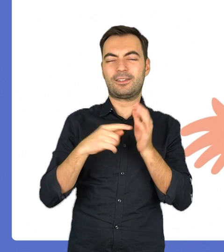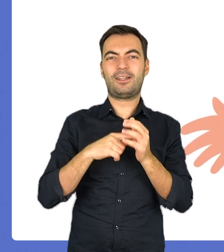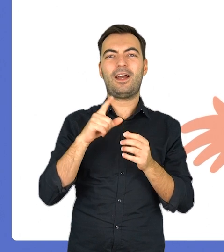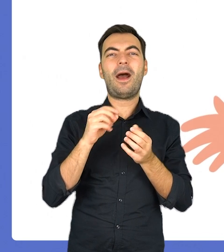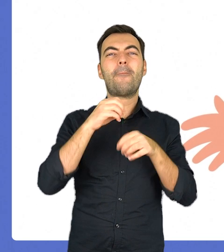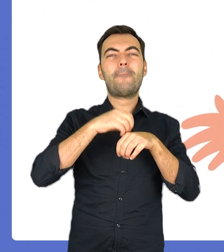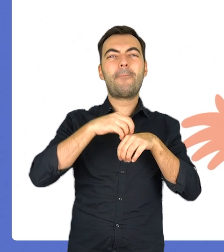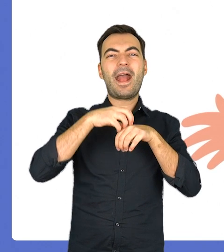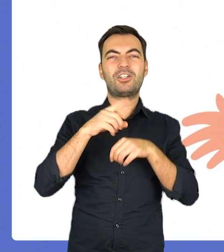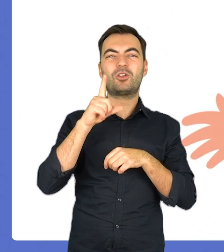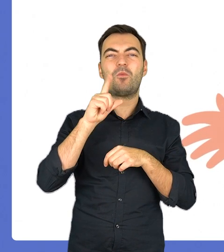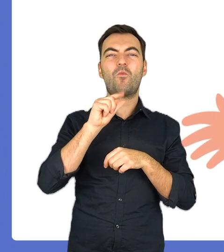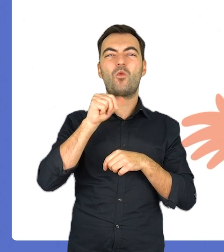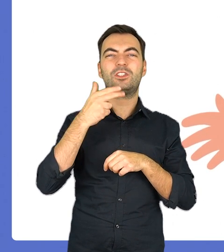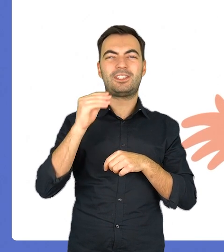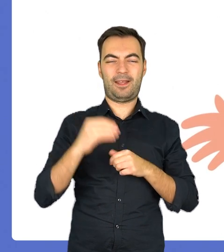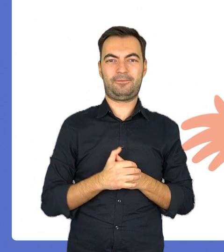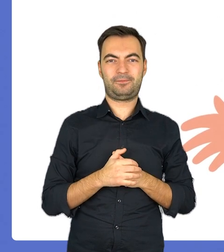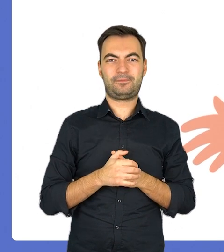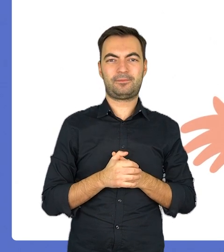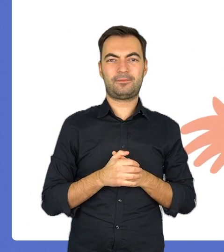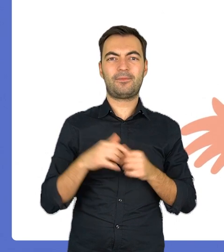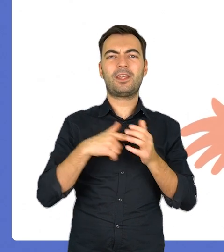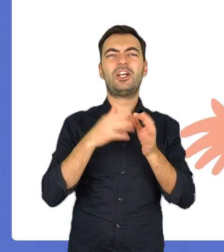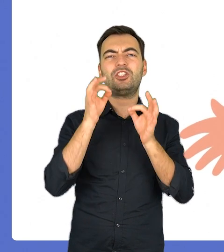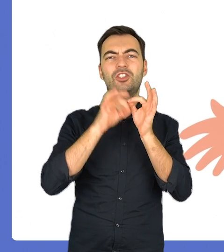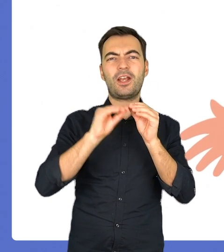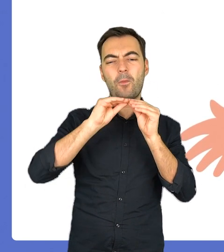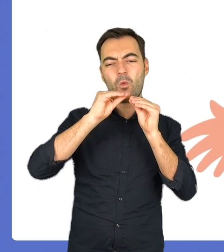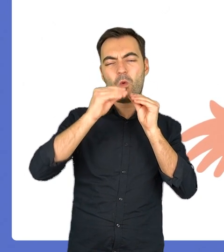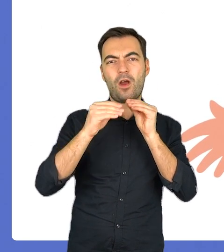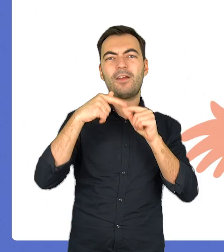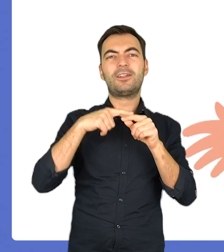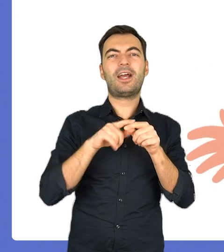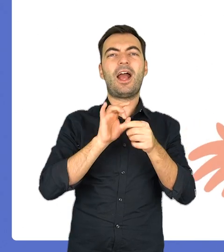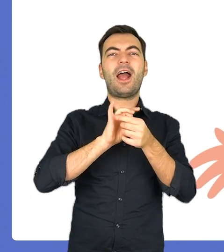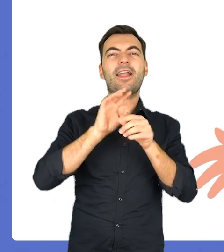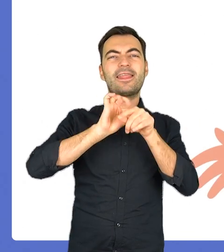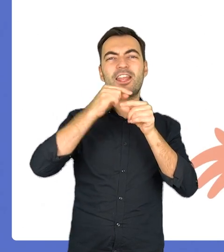się pęcherzyki płucne. Są zbudowane z cienkiej błony oplecionej naczyniami krwionośnymi.